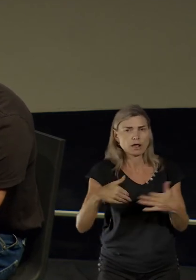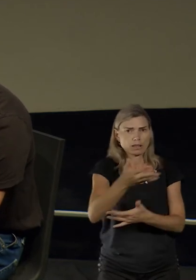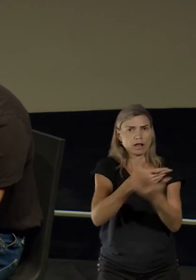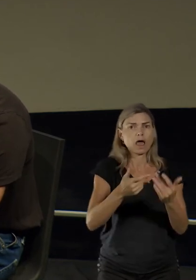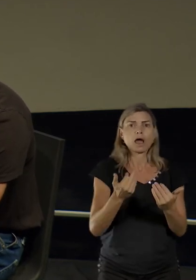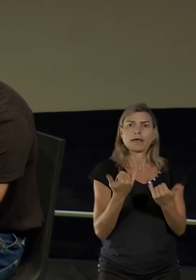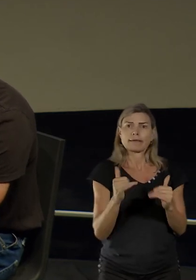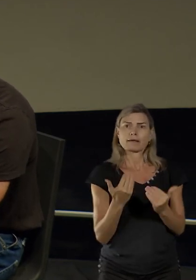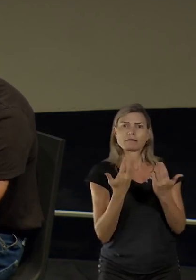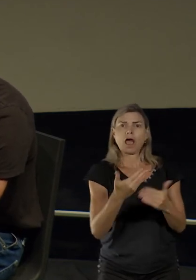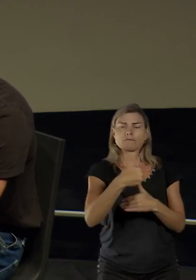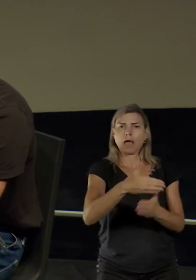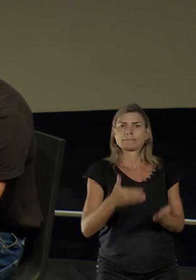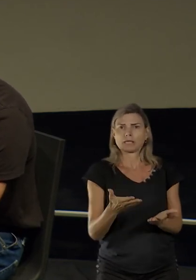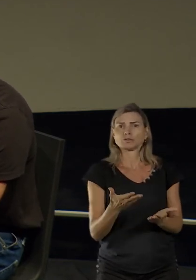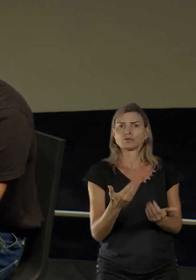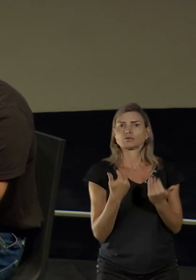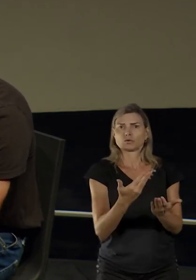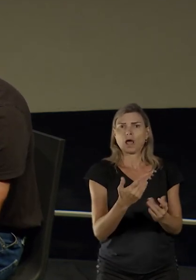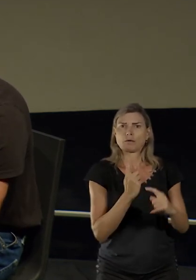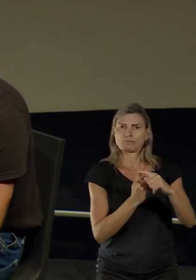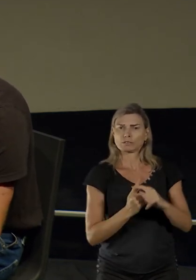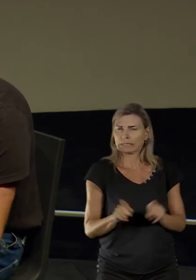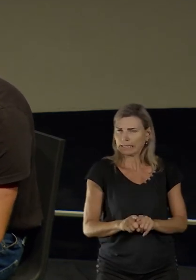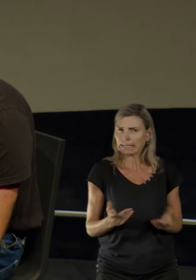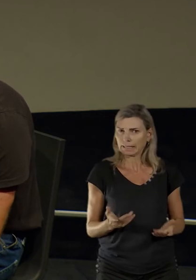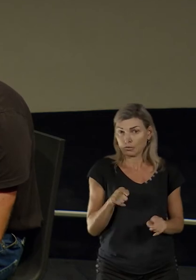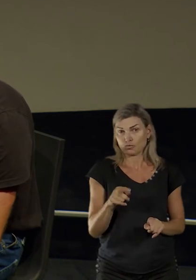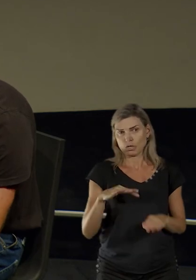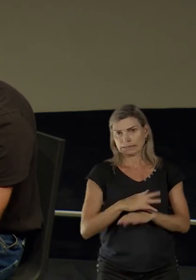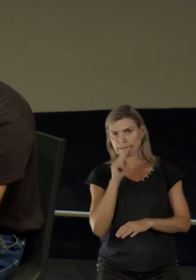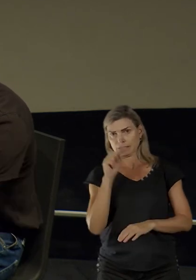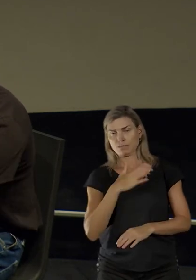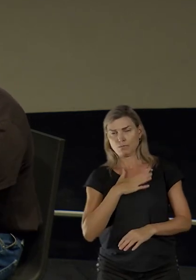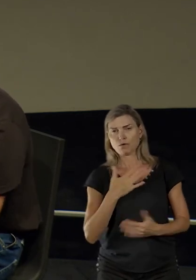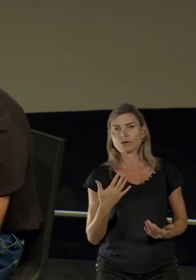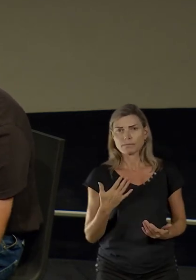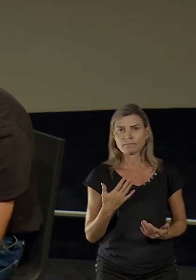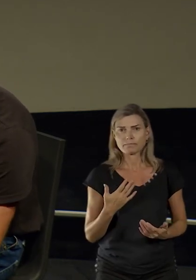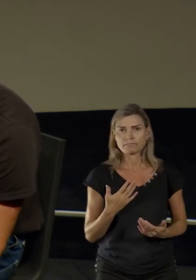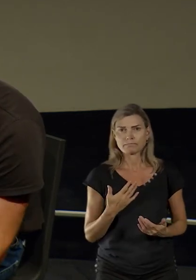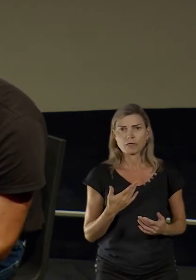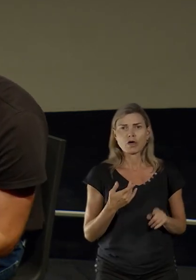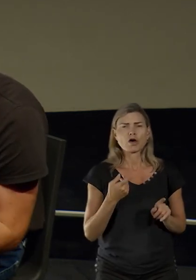A takhle já jsem to chápal. Jako tedy v analogii na to Défense atd.